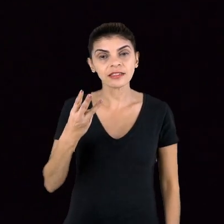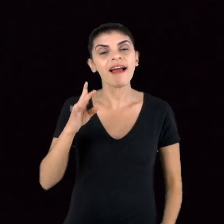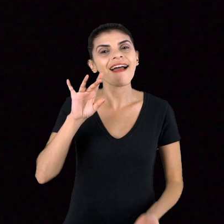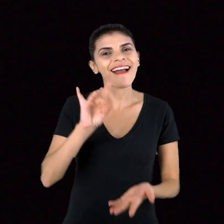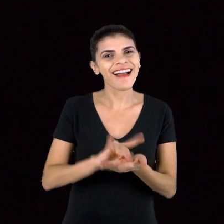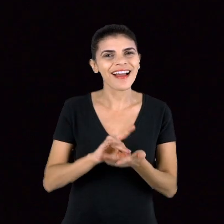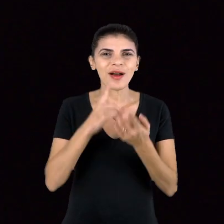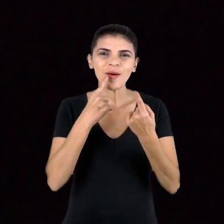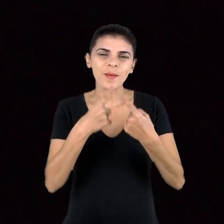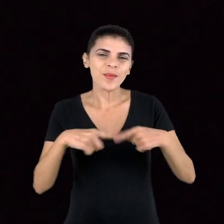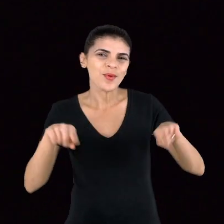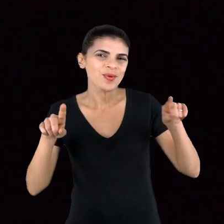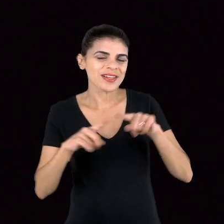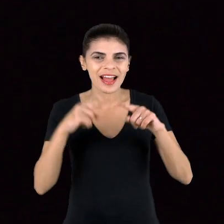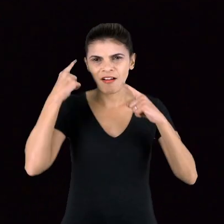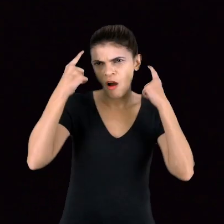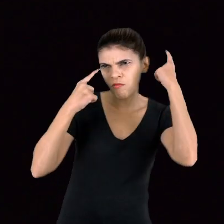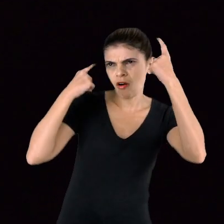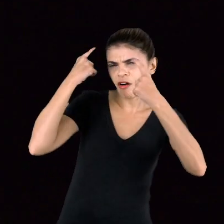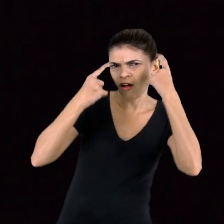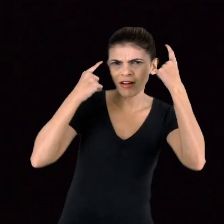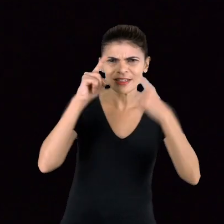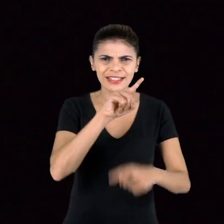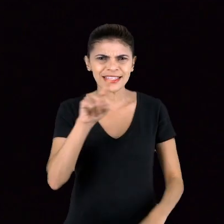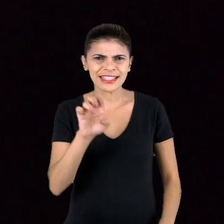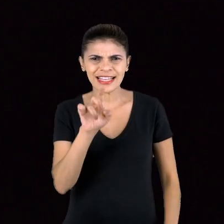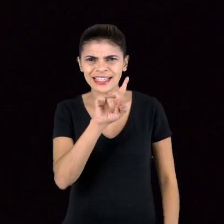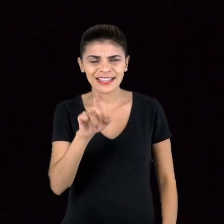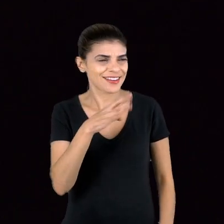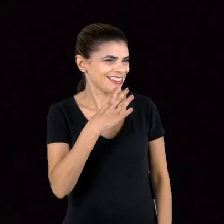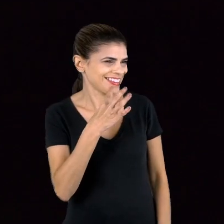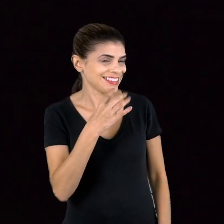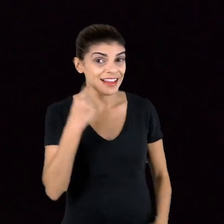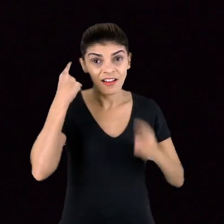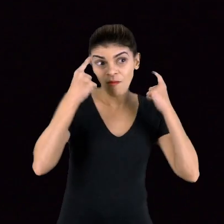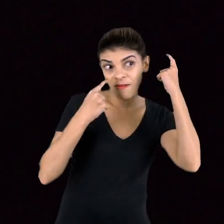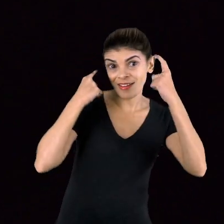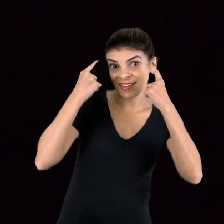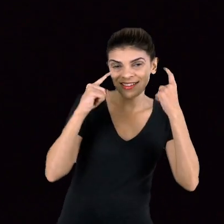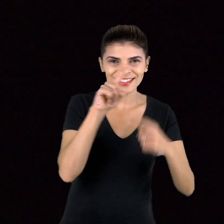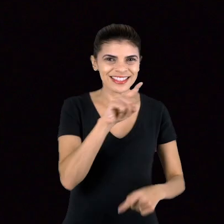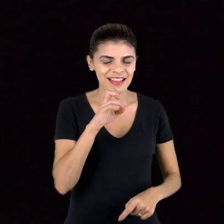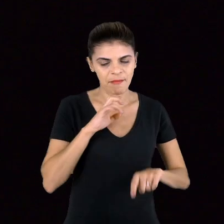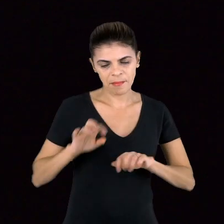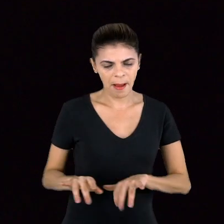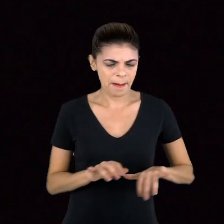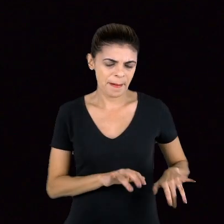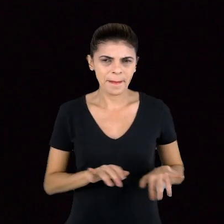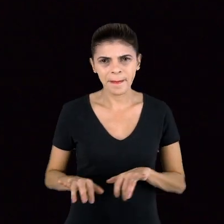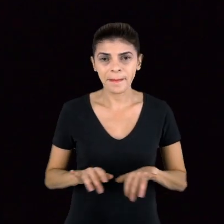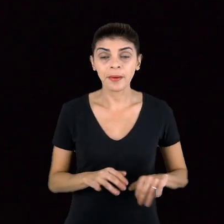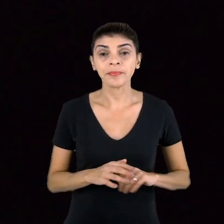Aquele... - "Olha a cabeleira"... [ Piano ] Acordes Aí, minha mãe falou que eu...